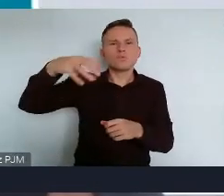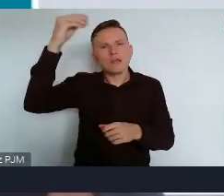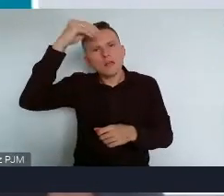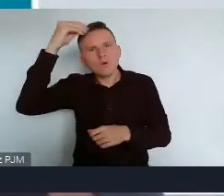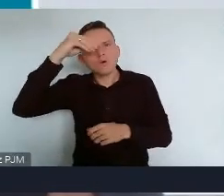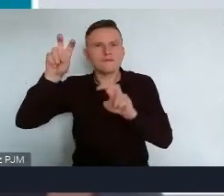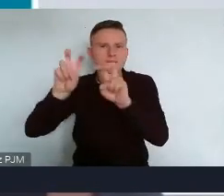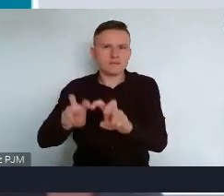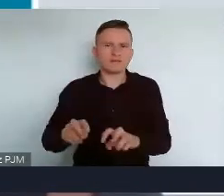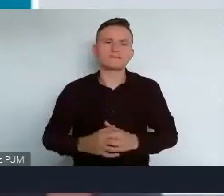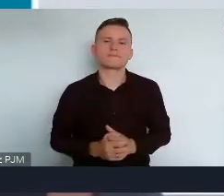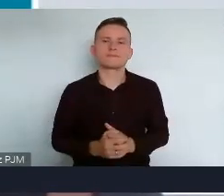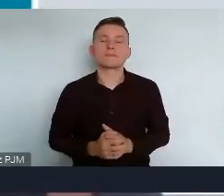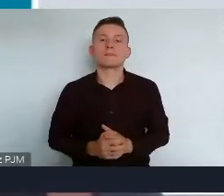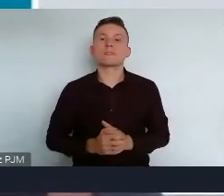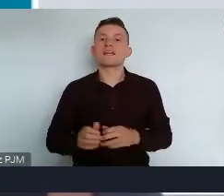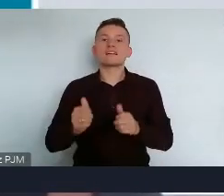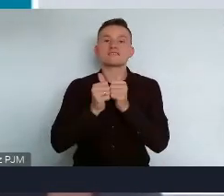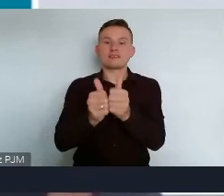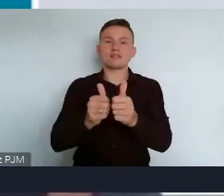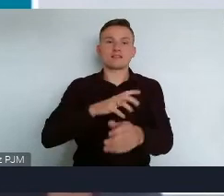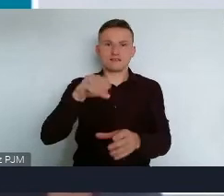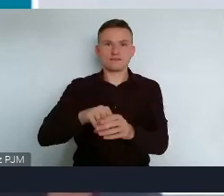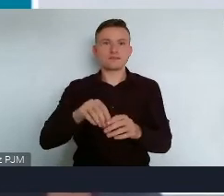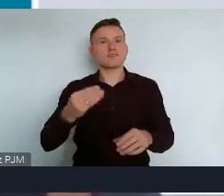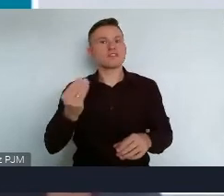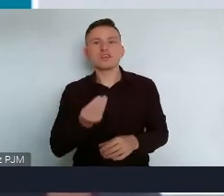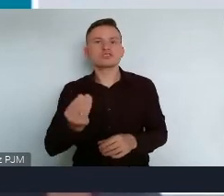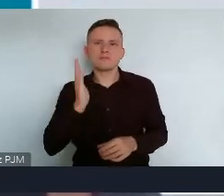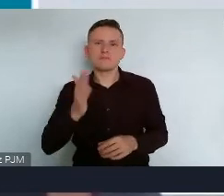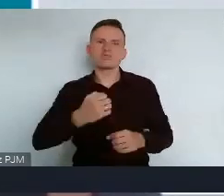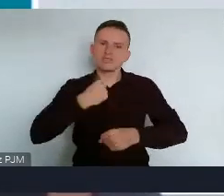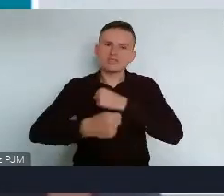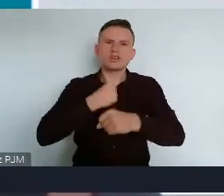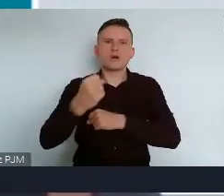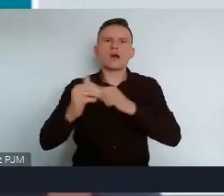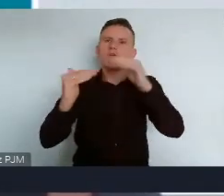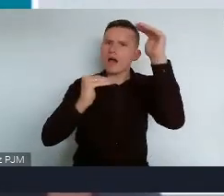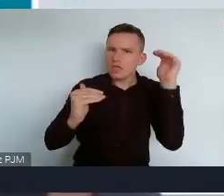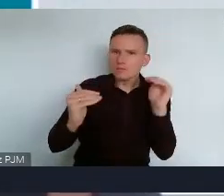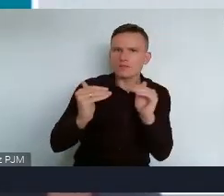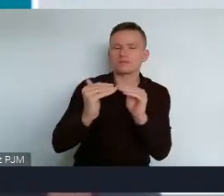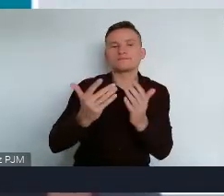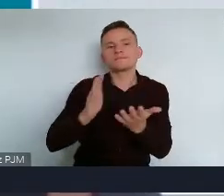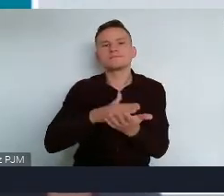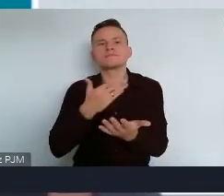W ramach misji będziemy rozwijali również działania adaptacyjne, czyli minimalizowanie efektu miejskiej wyspy ciepła